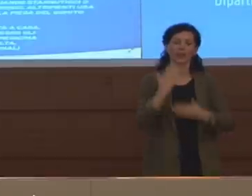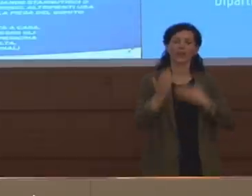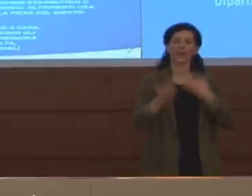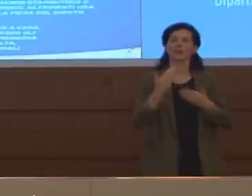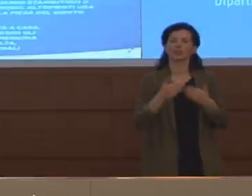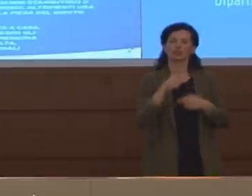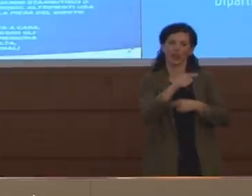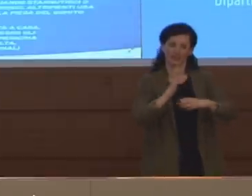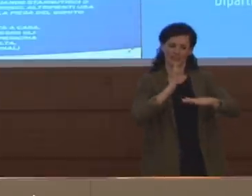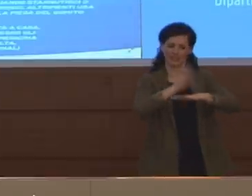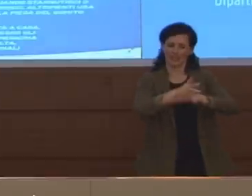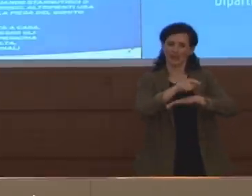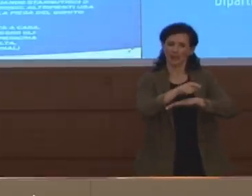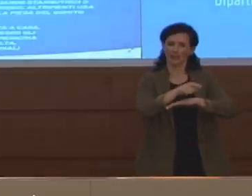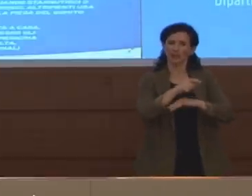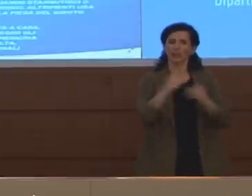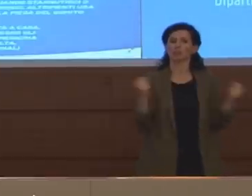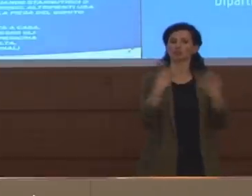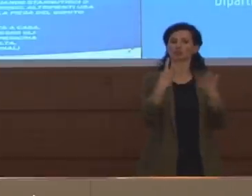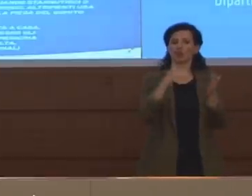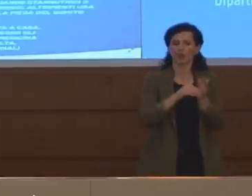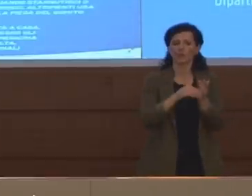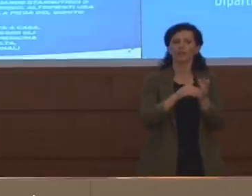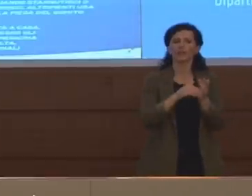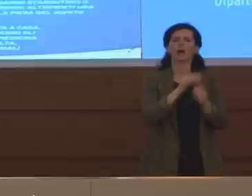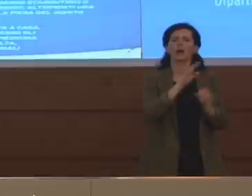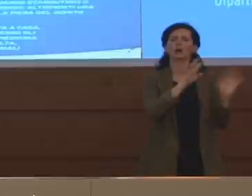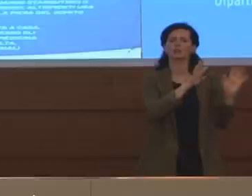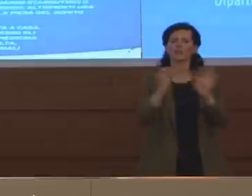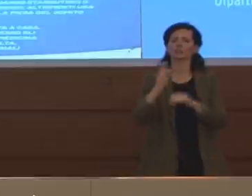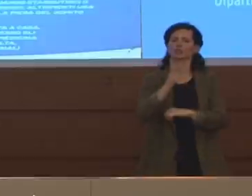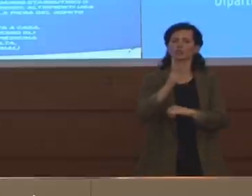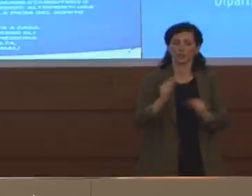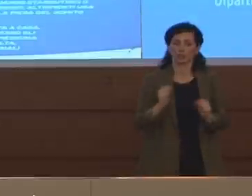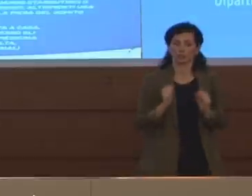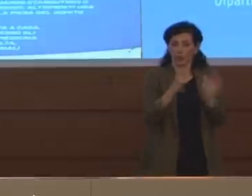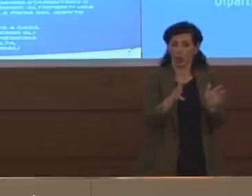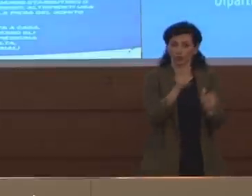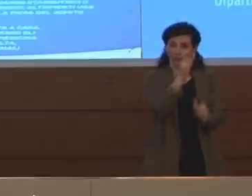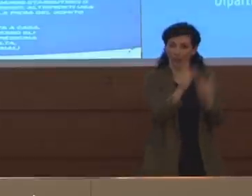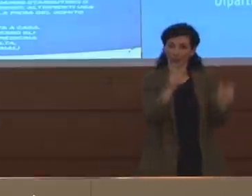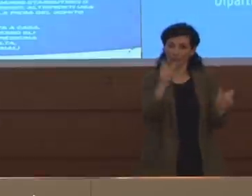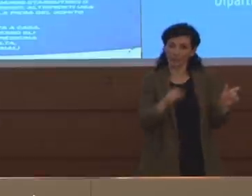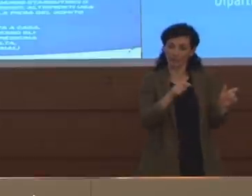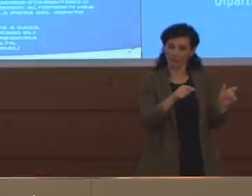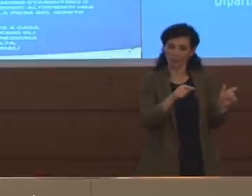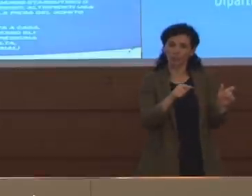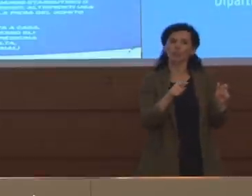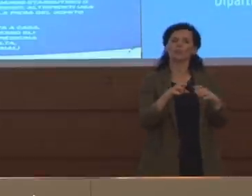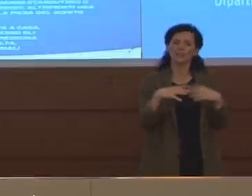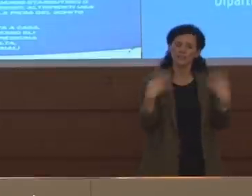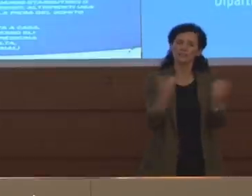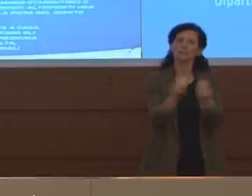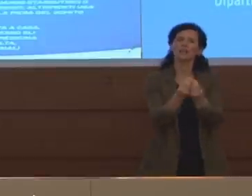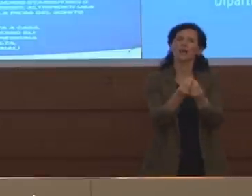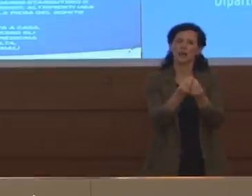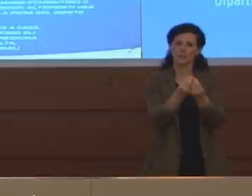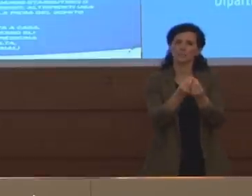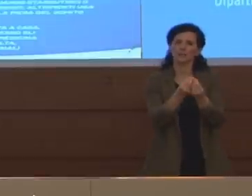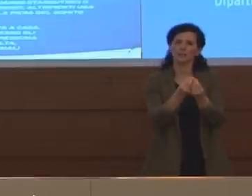registriamo 19.913 volontari, che si aggiungono al personale